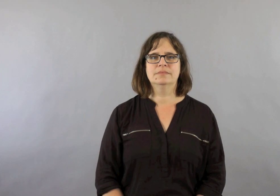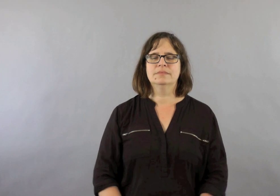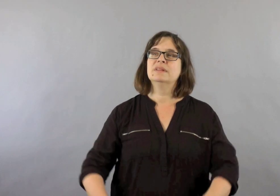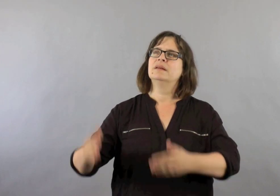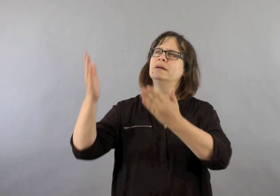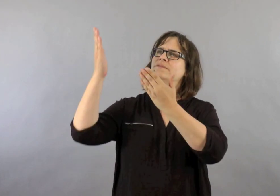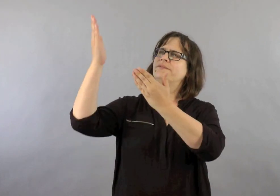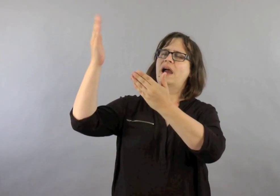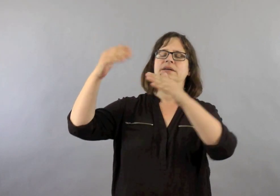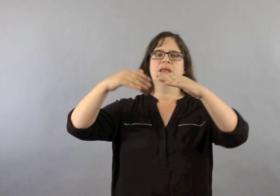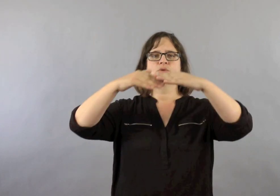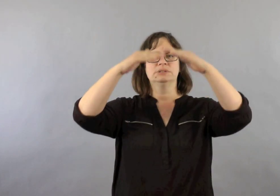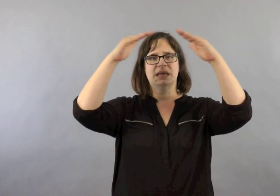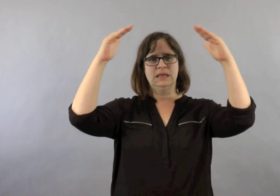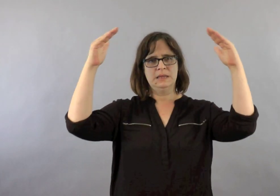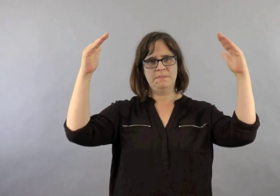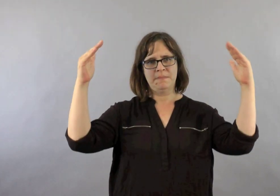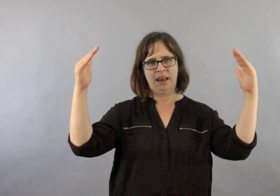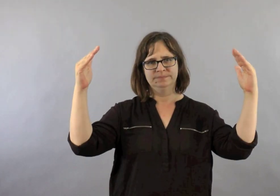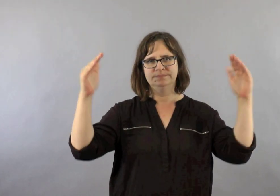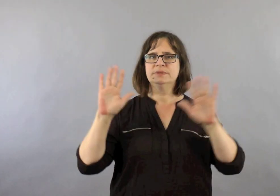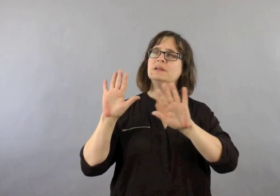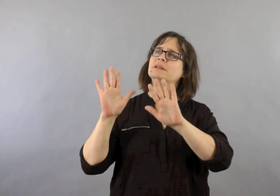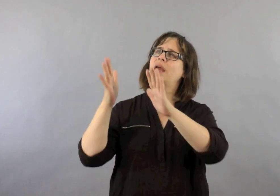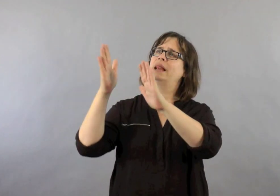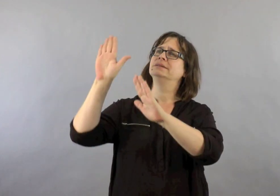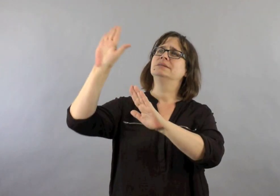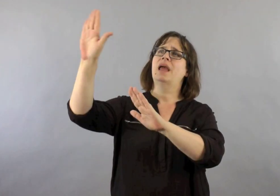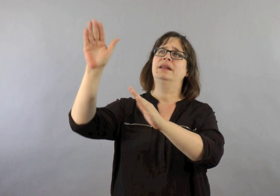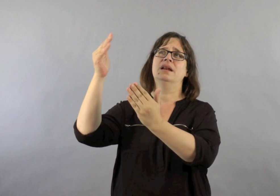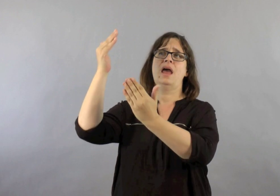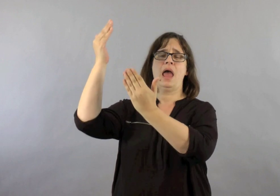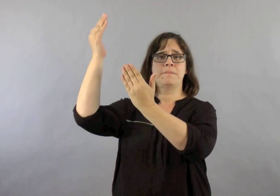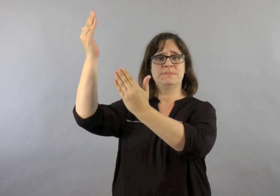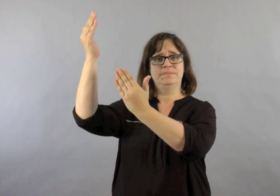Vater unser im Himmel geheiligt werde dein Name